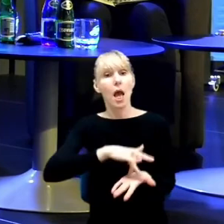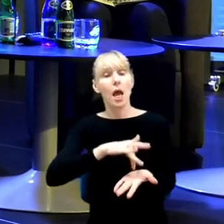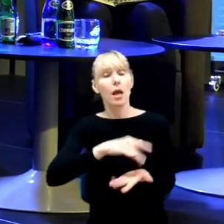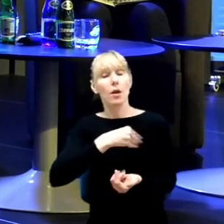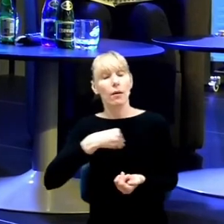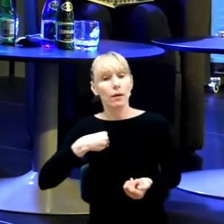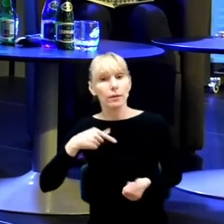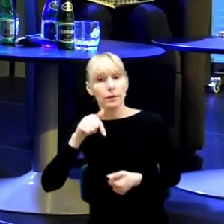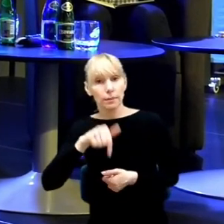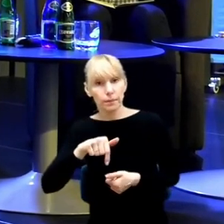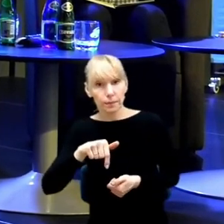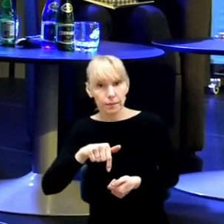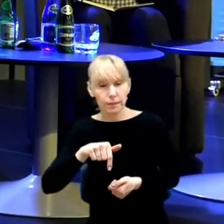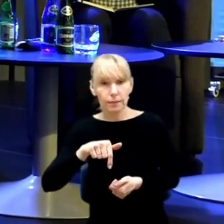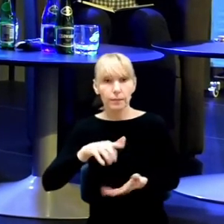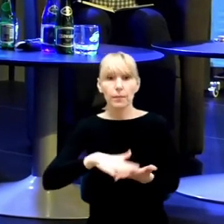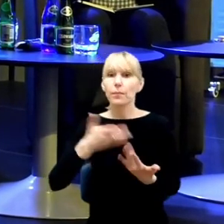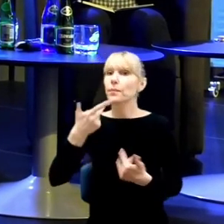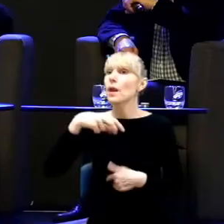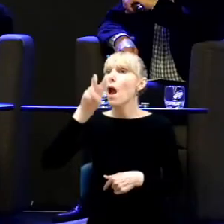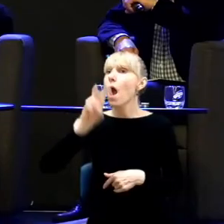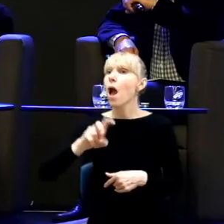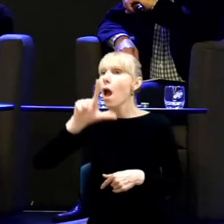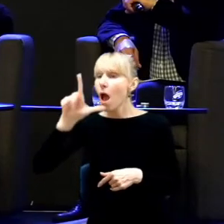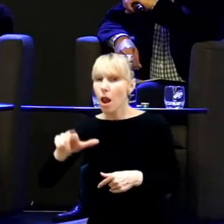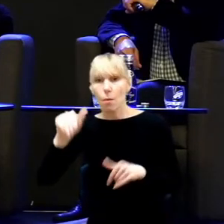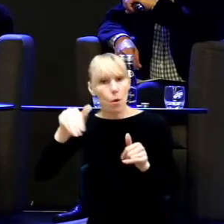można budować obiekty turystyczne,